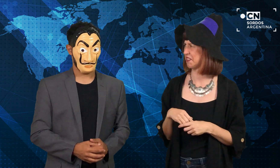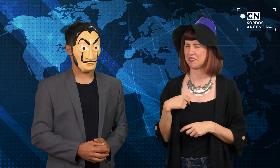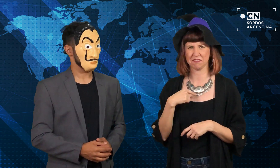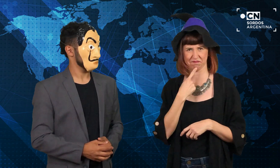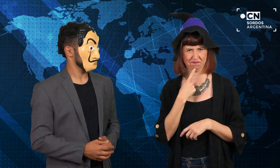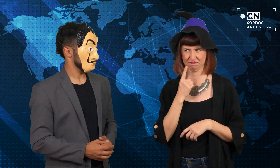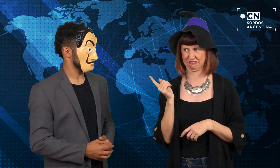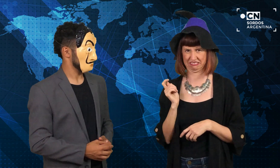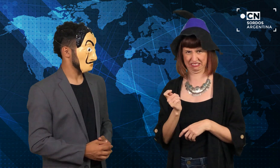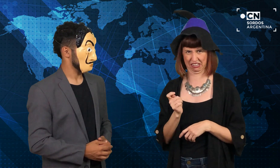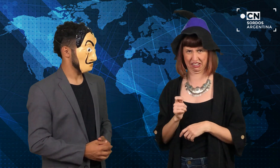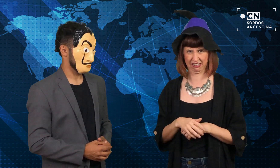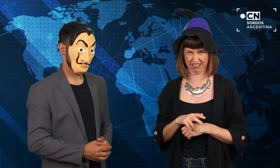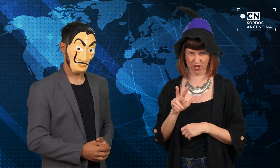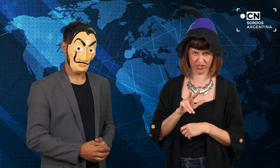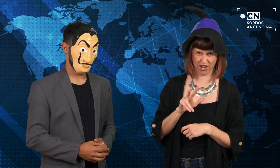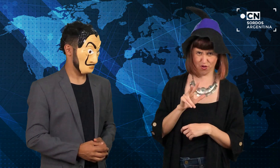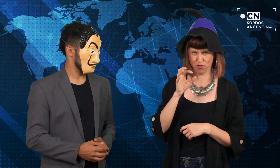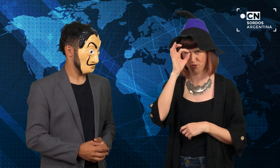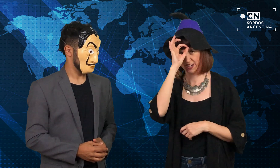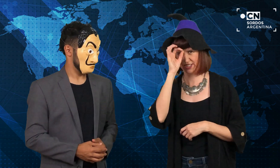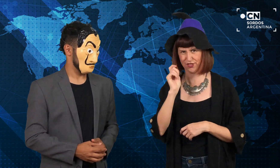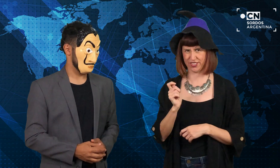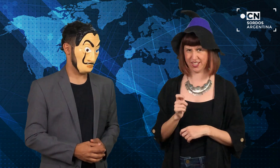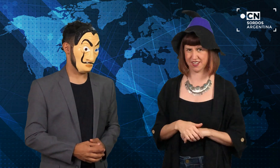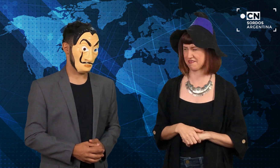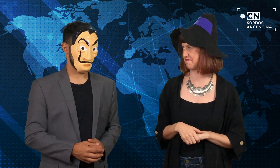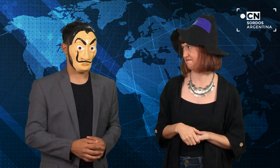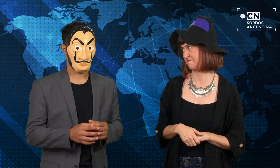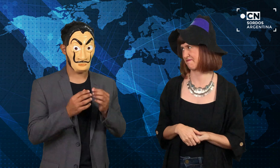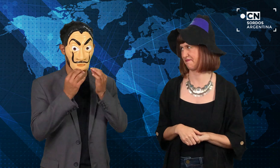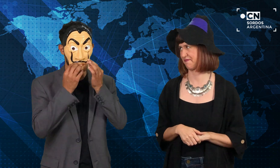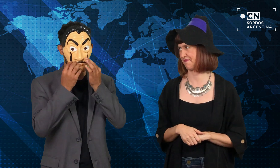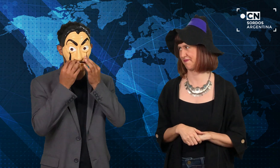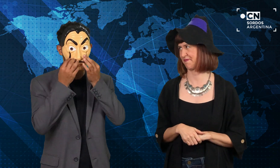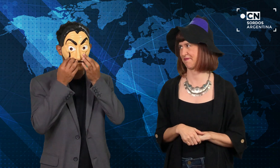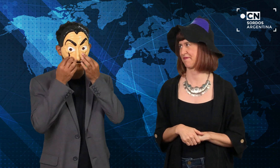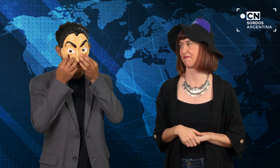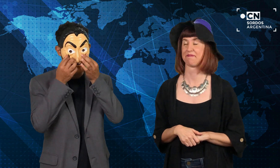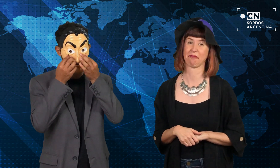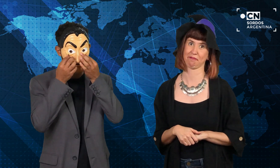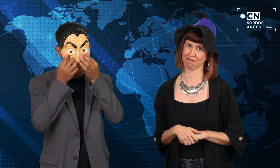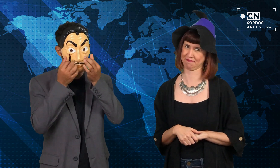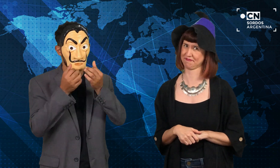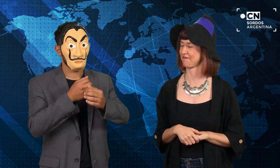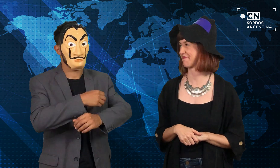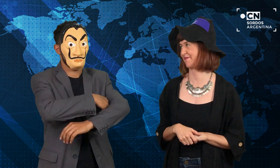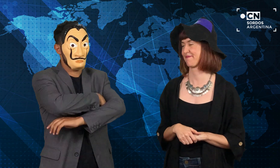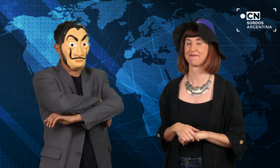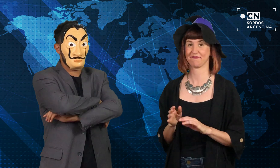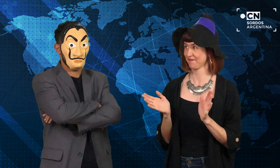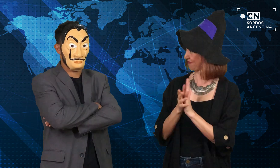¿Ustedes saben quién es? ¿Lautaro o Méliton?